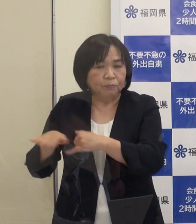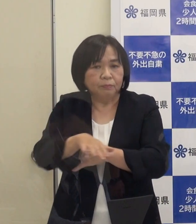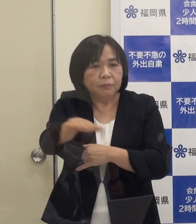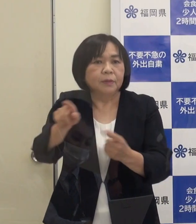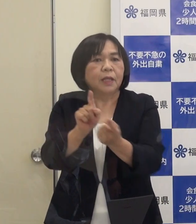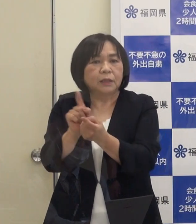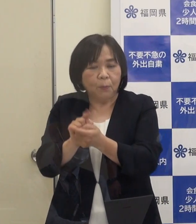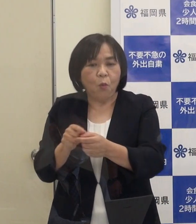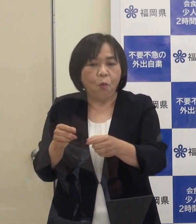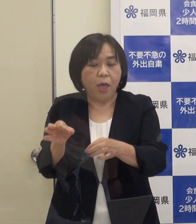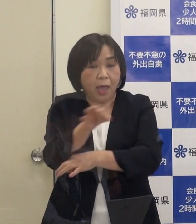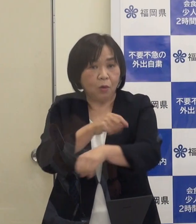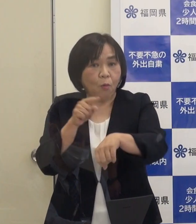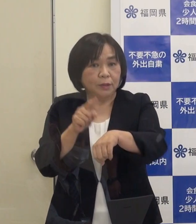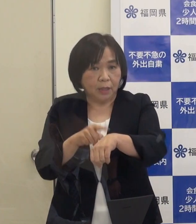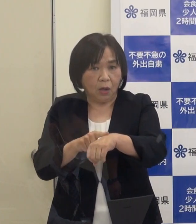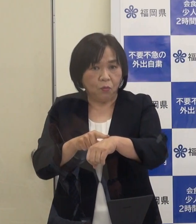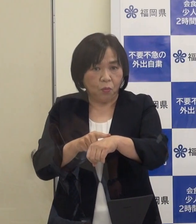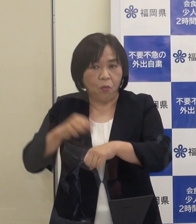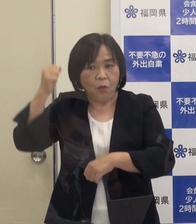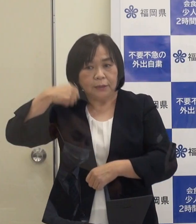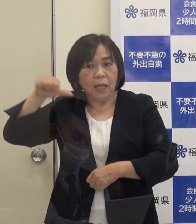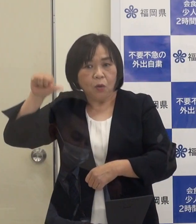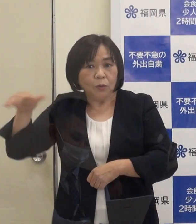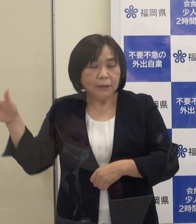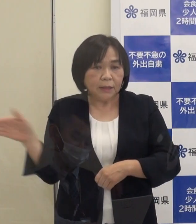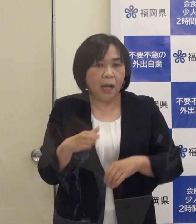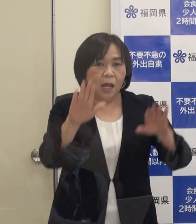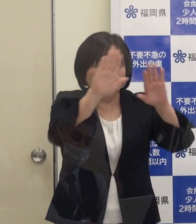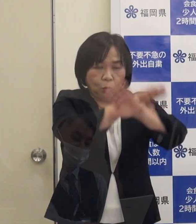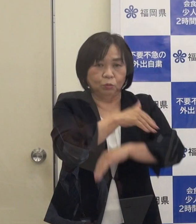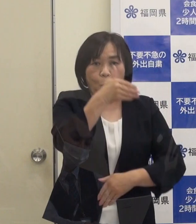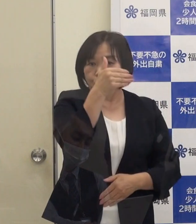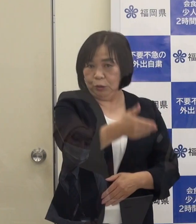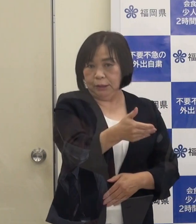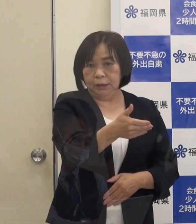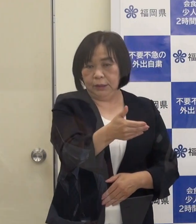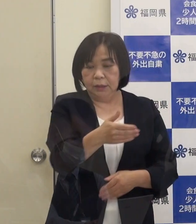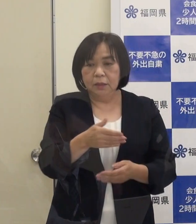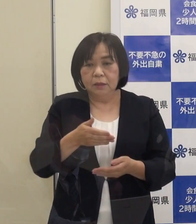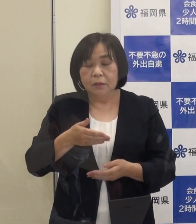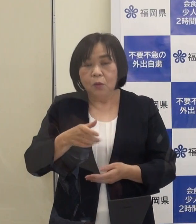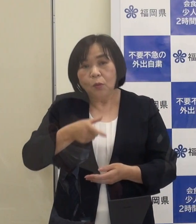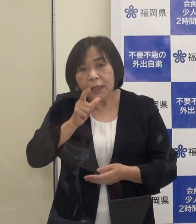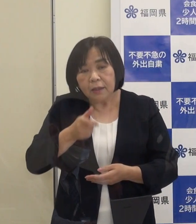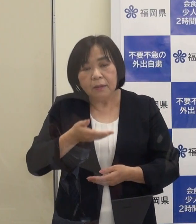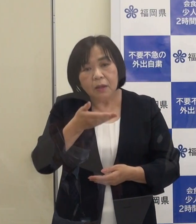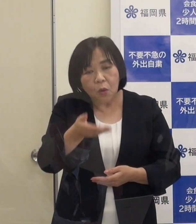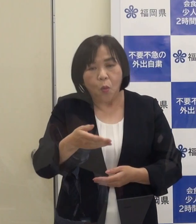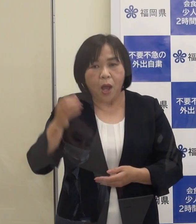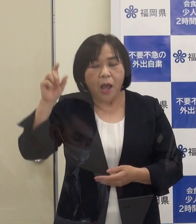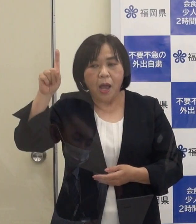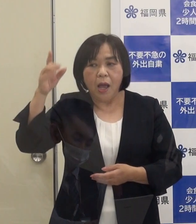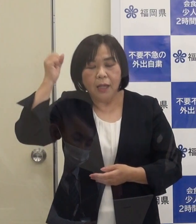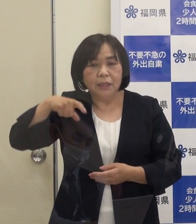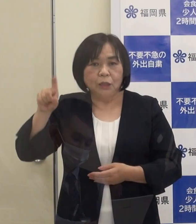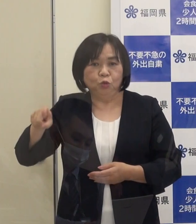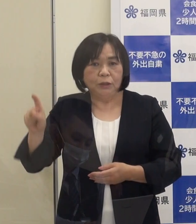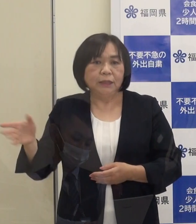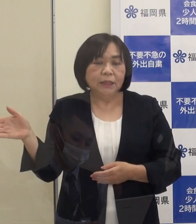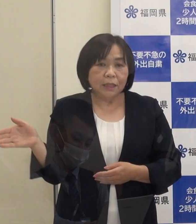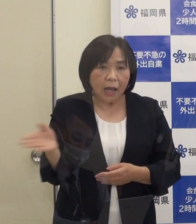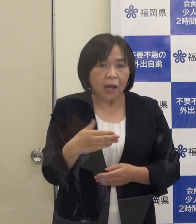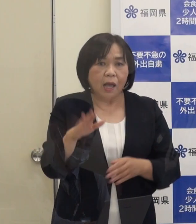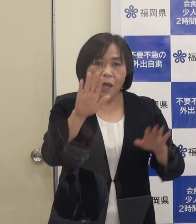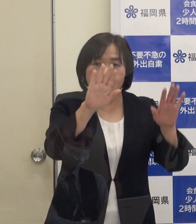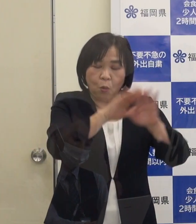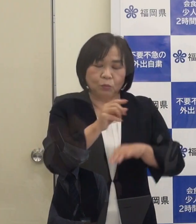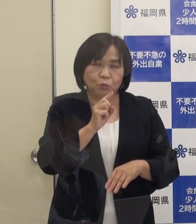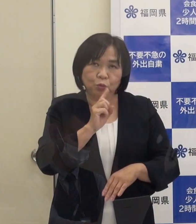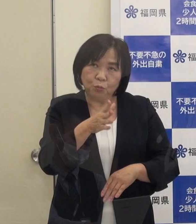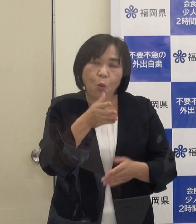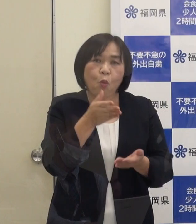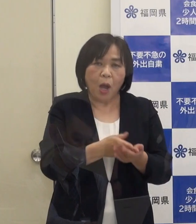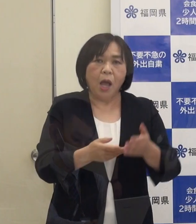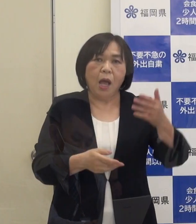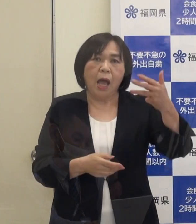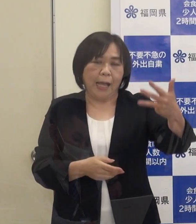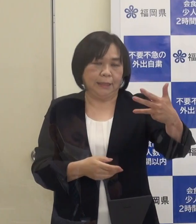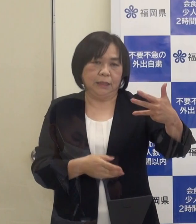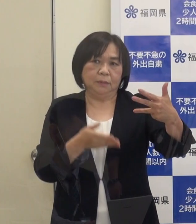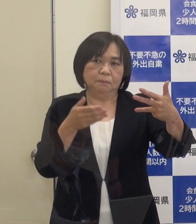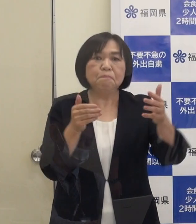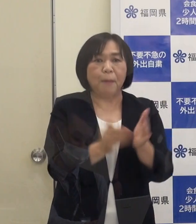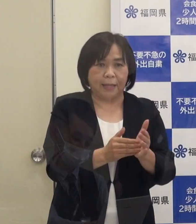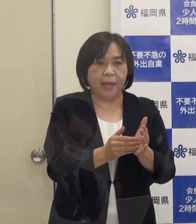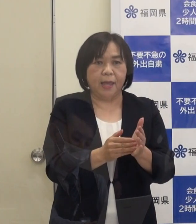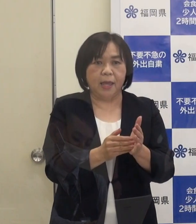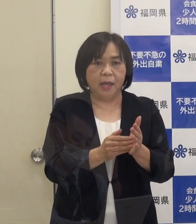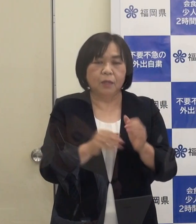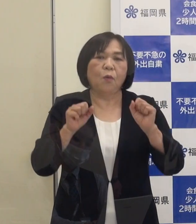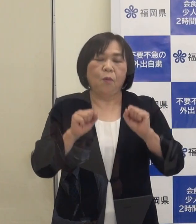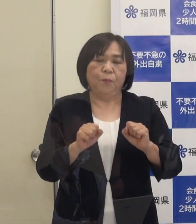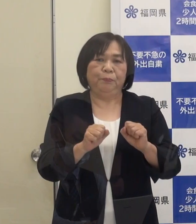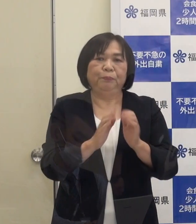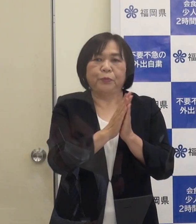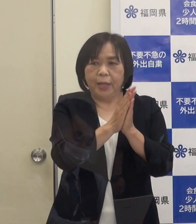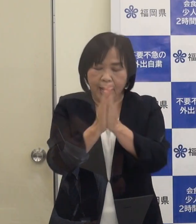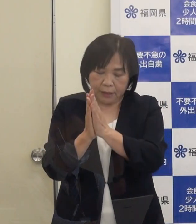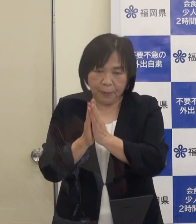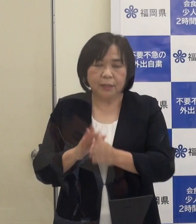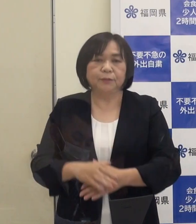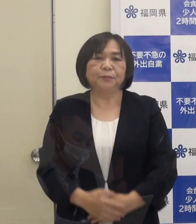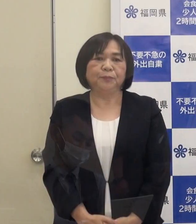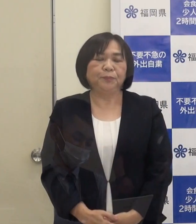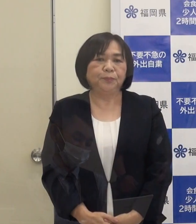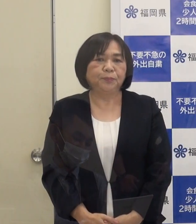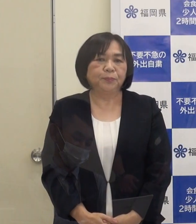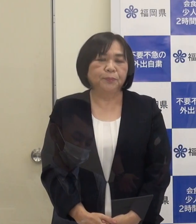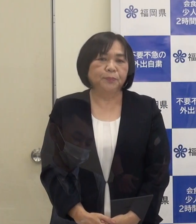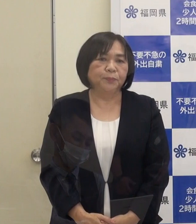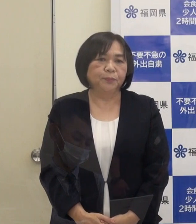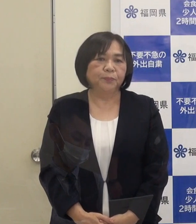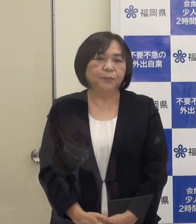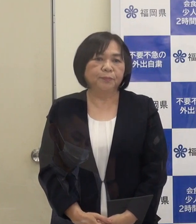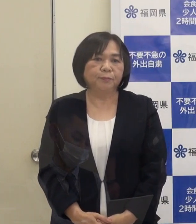営業時間を５時から２１時まで 酒類の提供は１１時から オーダーストップを２０時までとするようお願いします